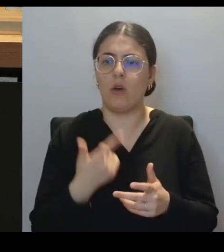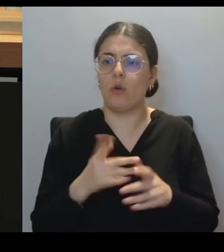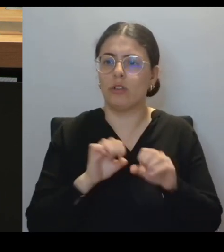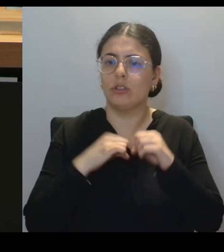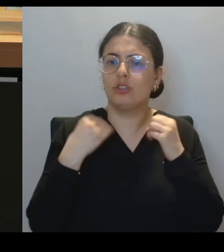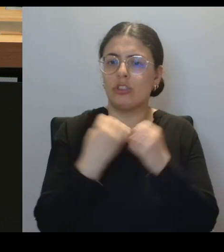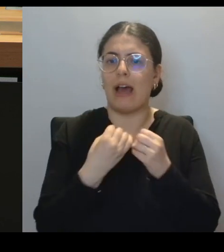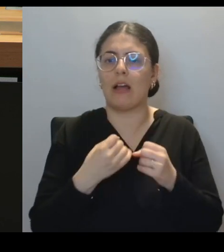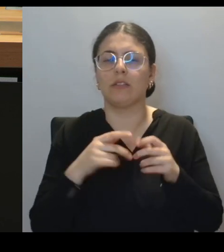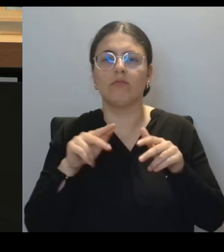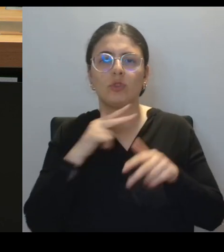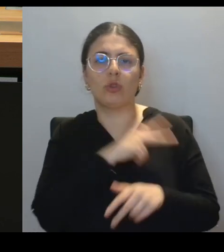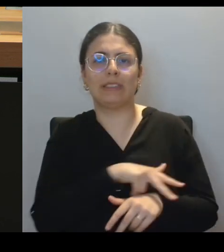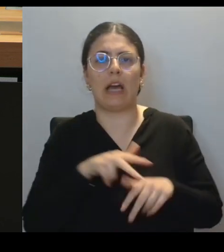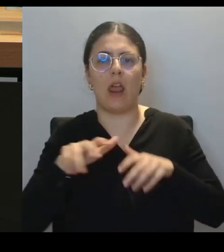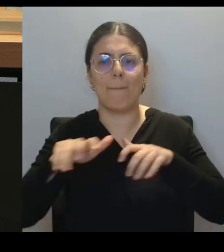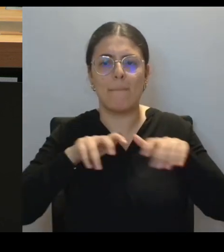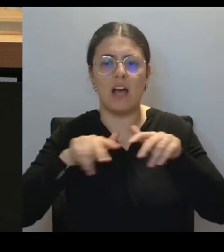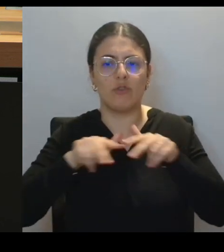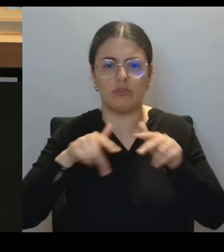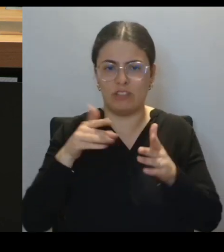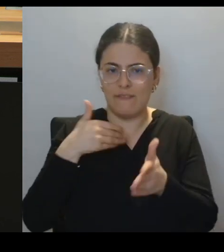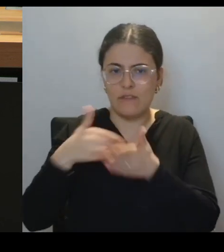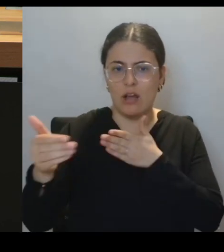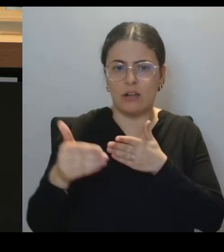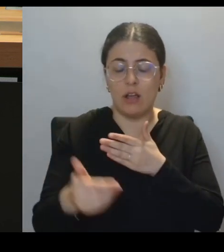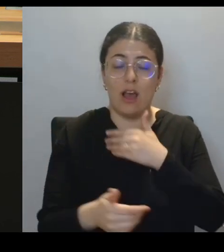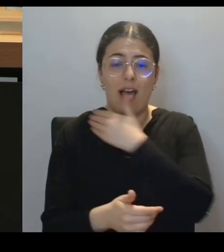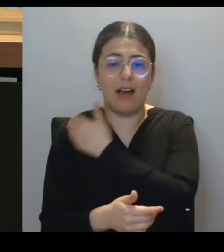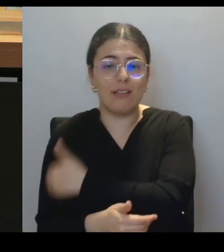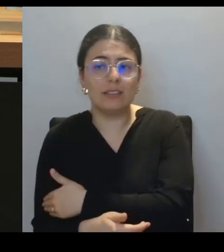andererseits die Steuerzahler um Erlösung fordert